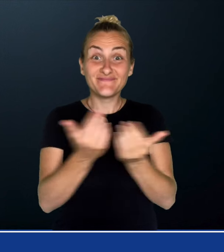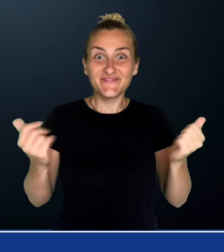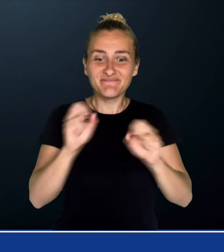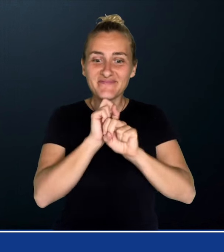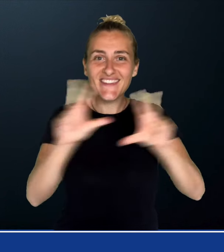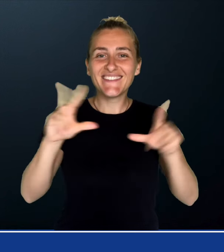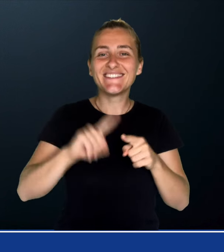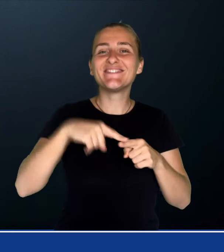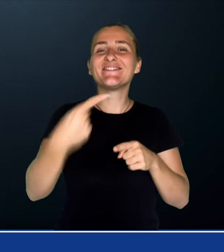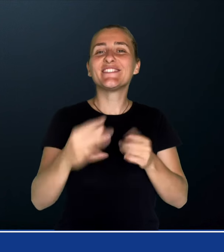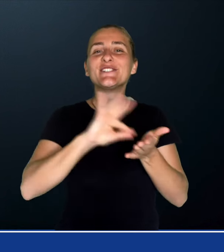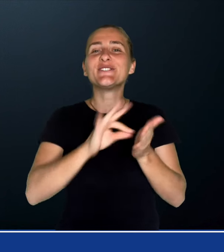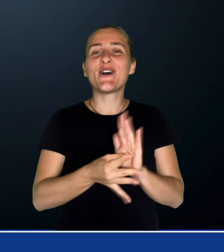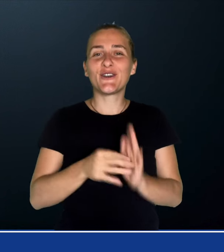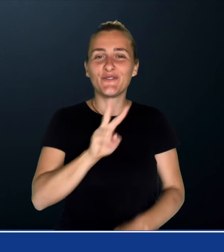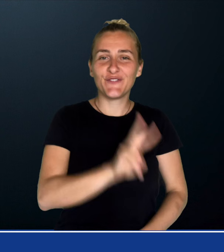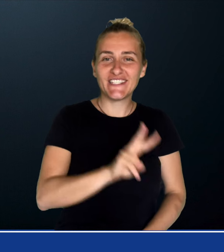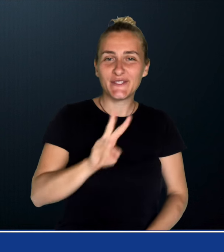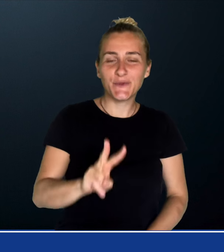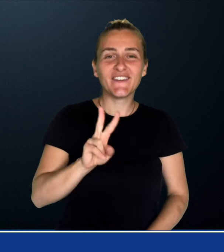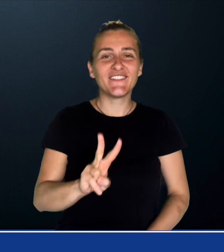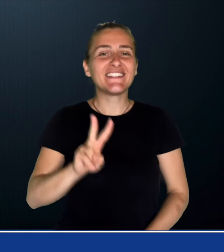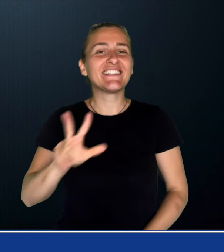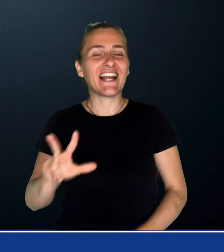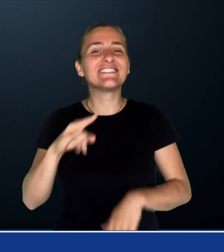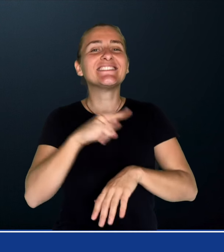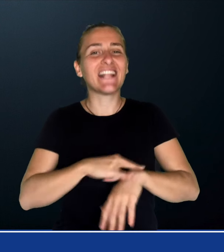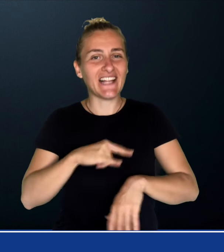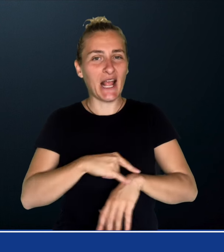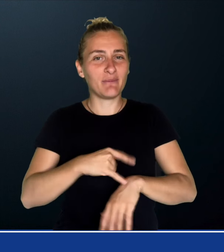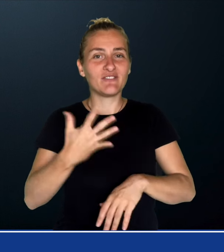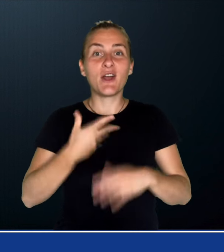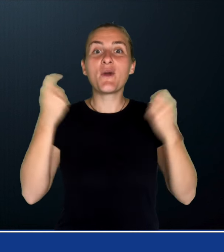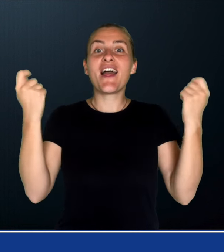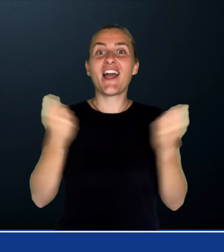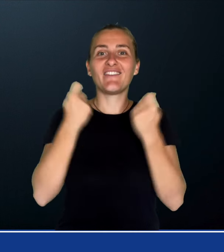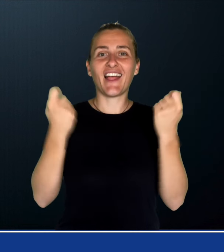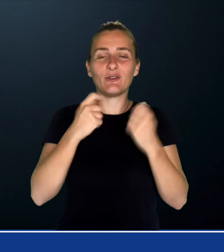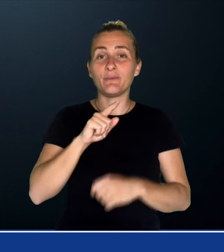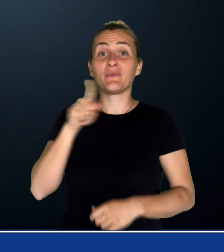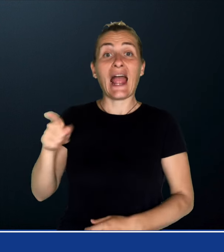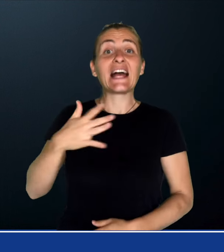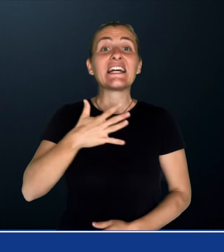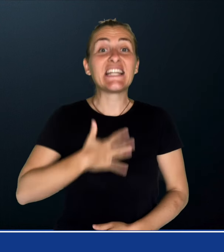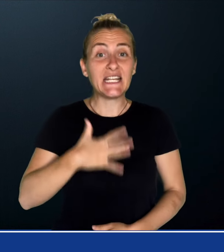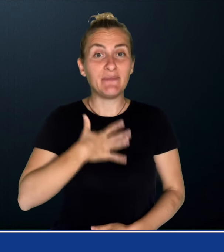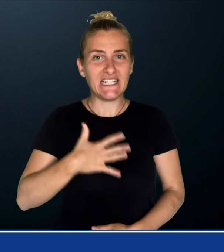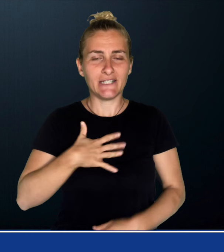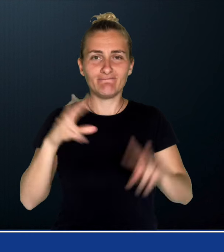Salve a tutti, vi comunichiamo che nei giorni 22 e 23 settembre a Rimini ci sarà l'evento